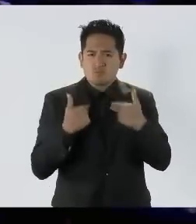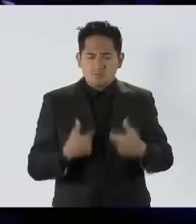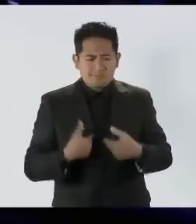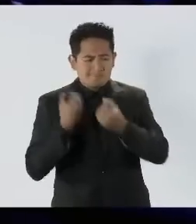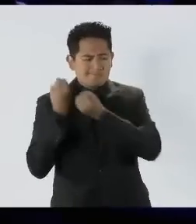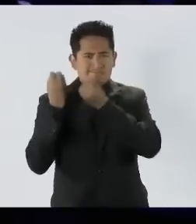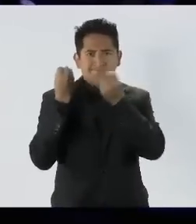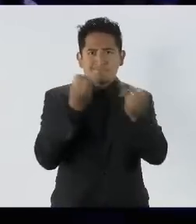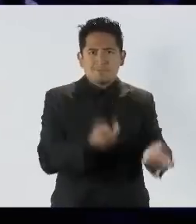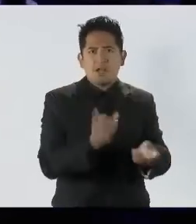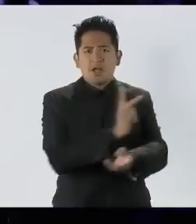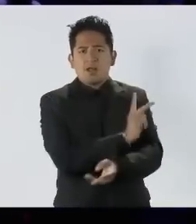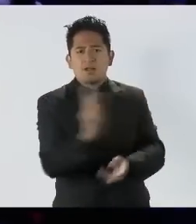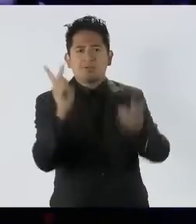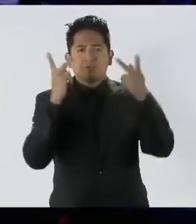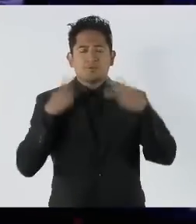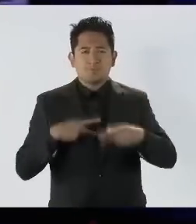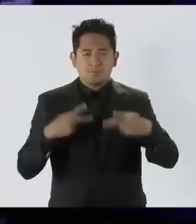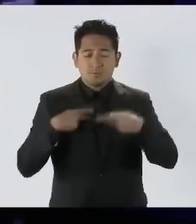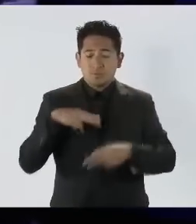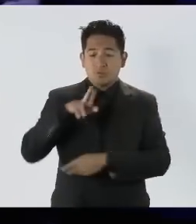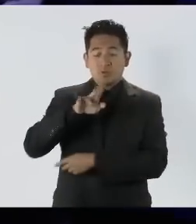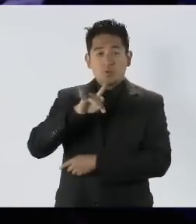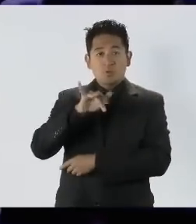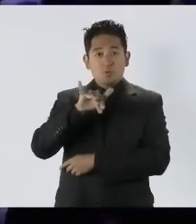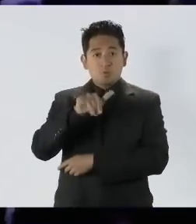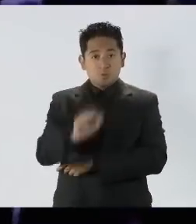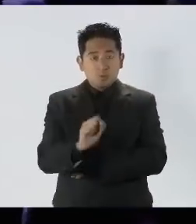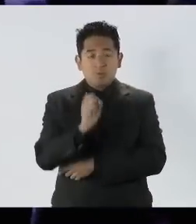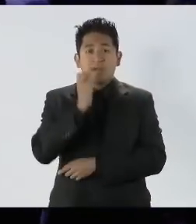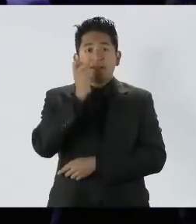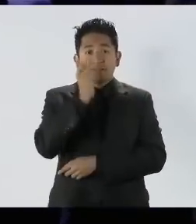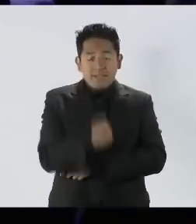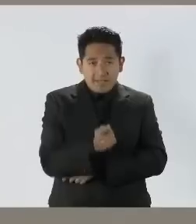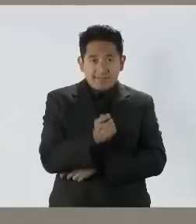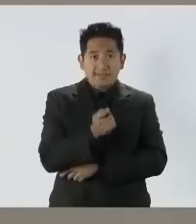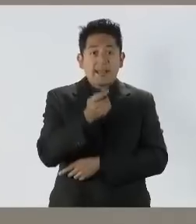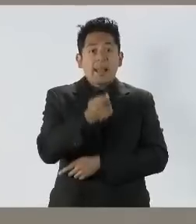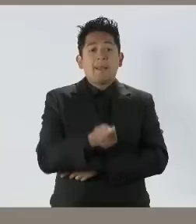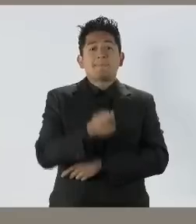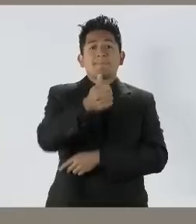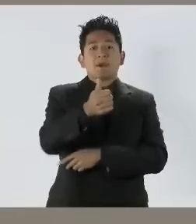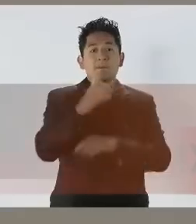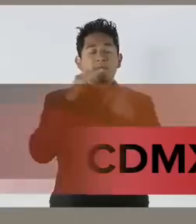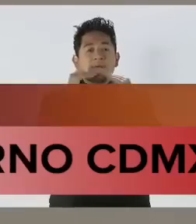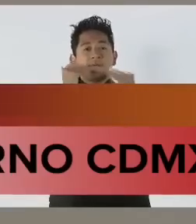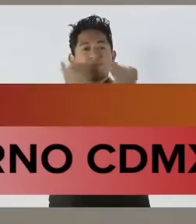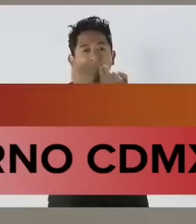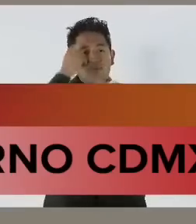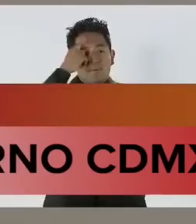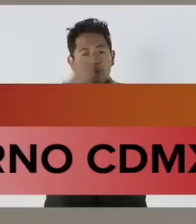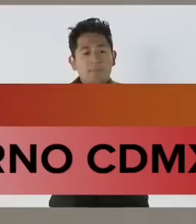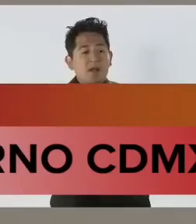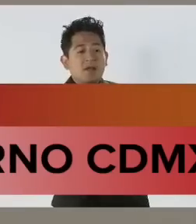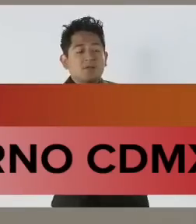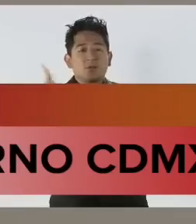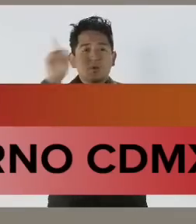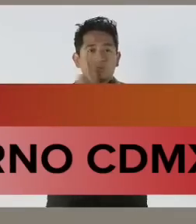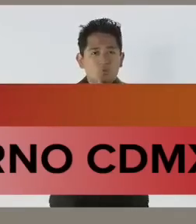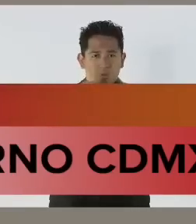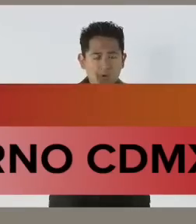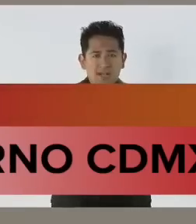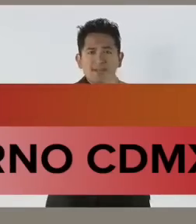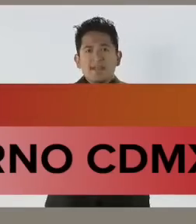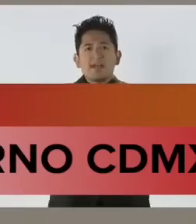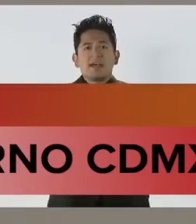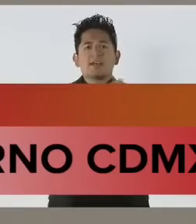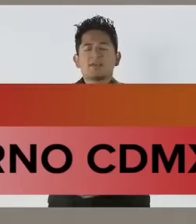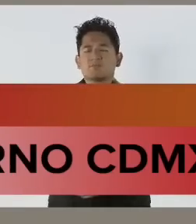utopías son el primer modelo de bienestar que hace justicia a las mujeres con el sistema Público de